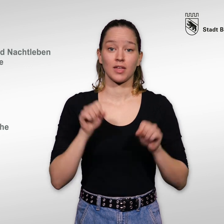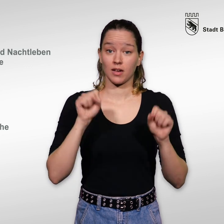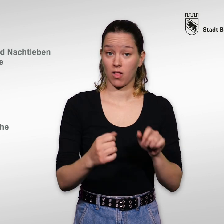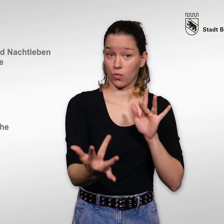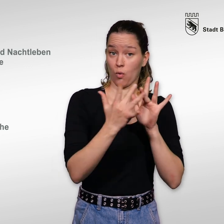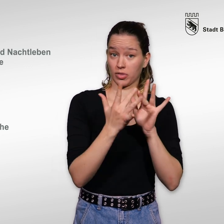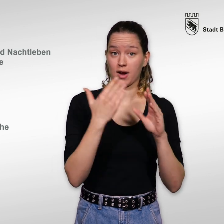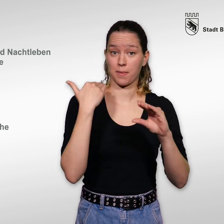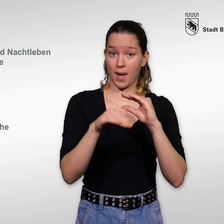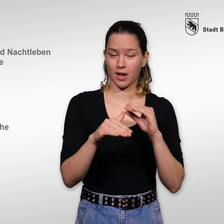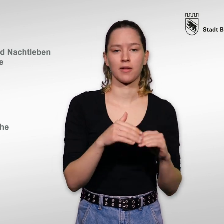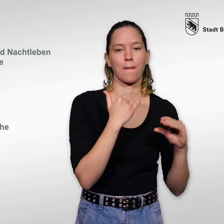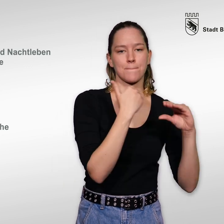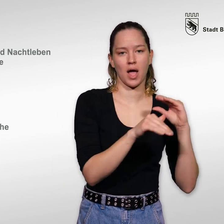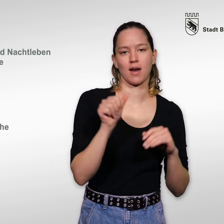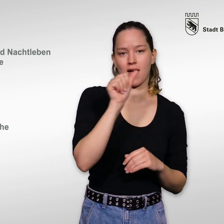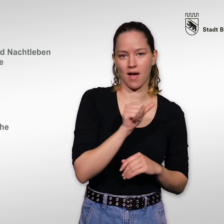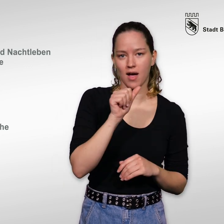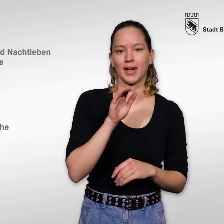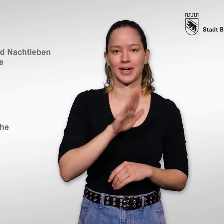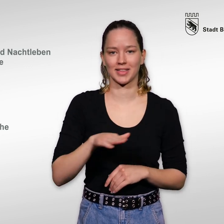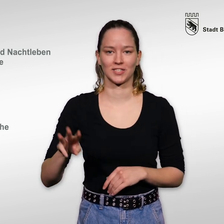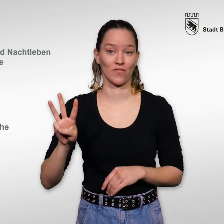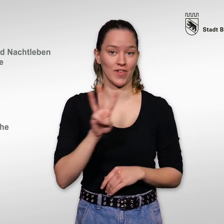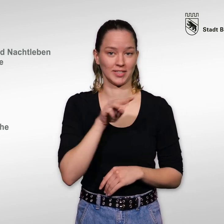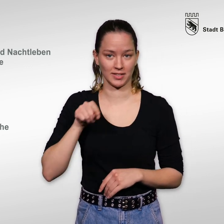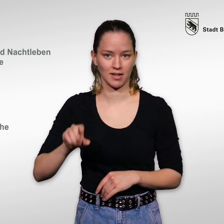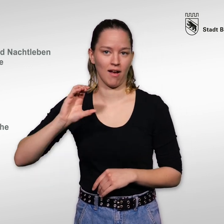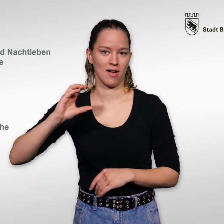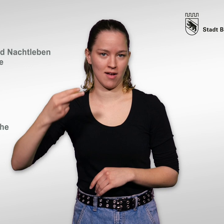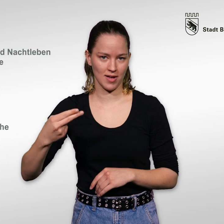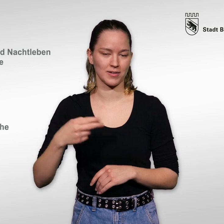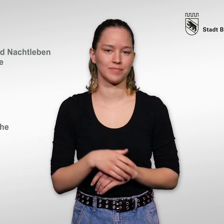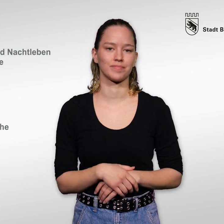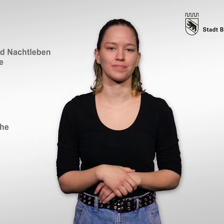Du erreichst uns auch per E-Mail: mail@kidswest.ch.